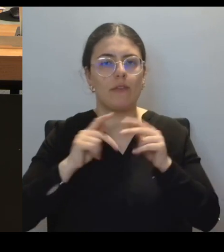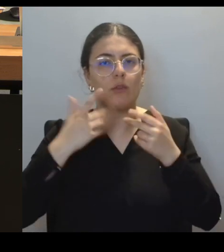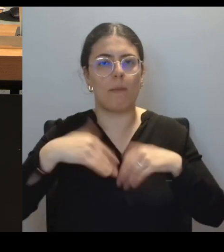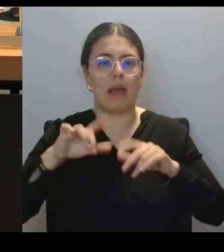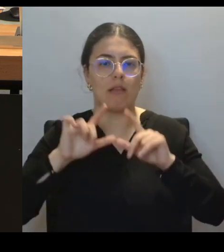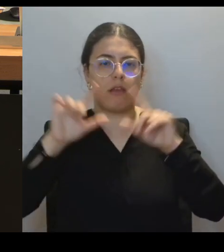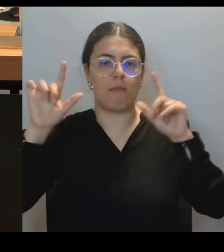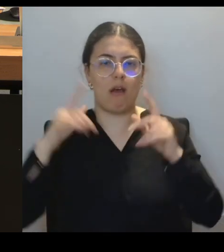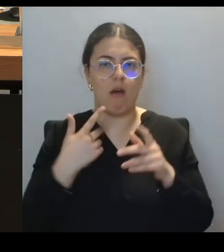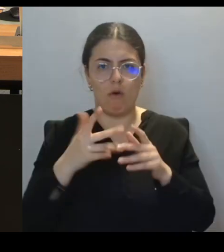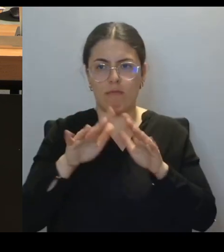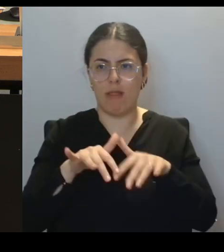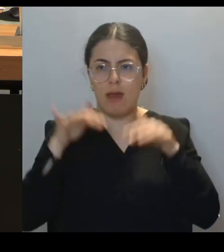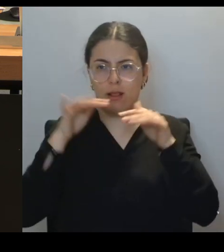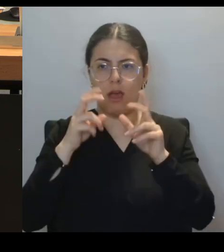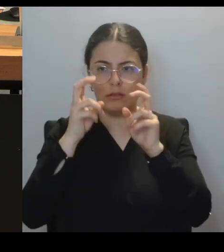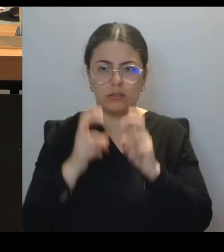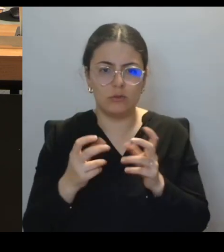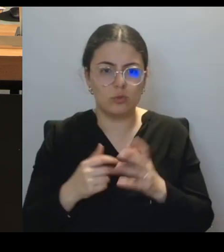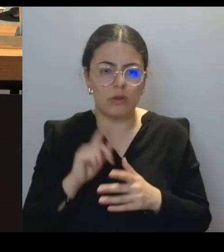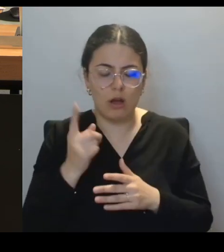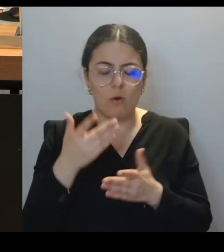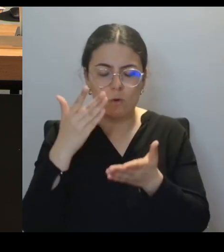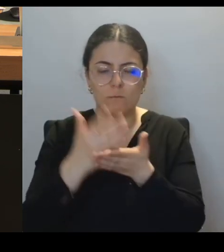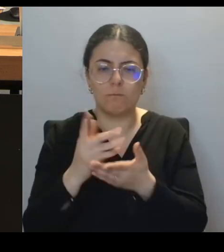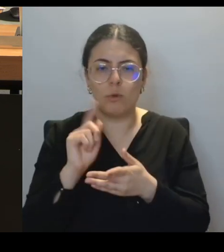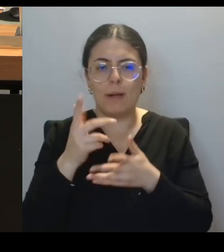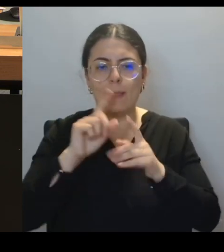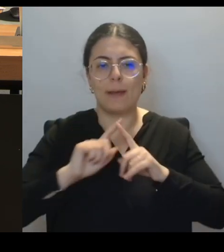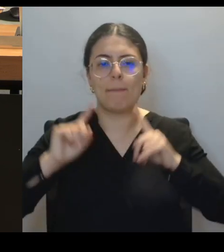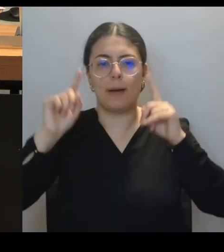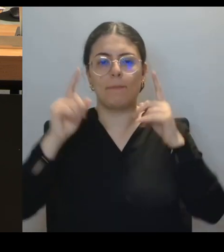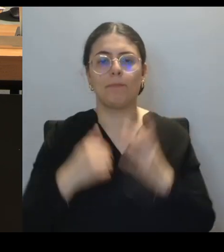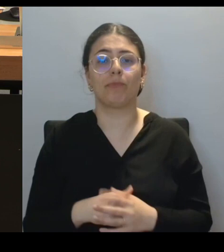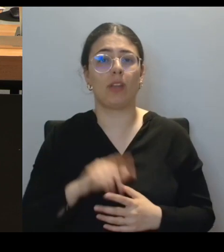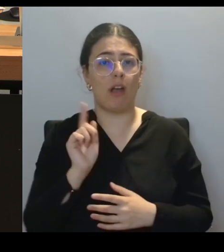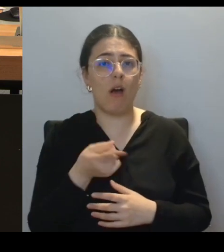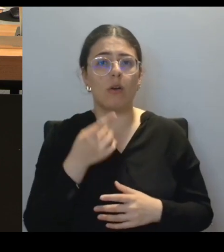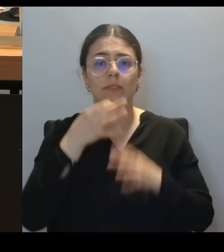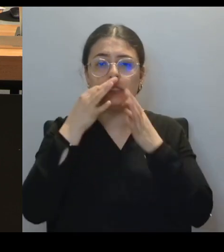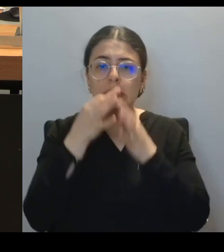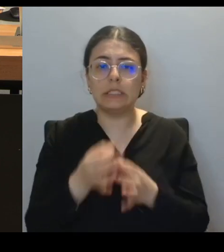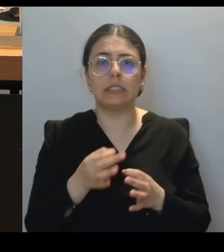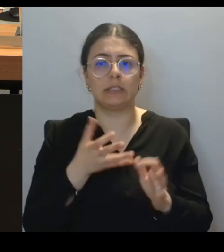die man auch nicht in Gänze immer kennen kann, jedes Projekt, jedes Unternehmen, das sich mit dem Thema beschäftigt.